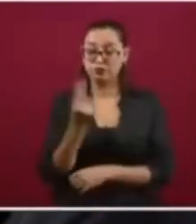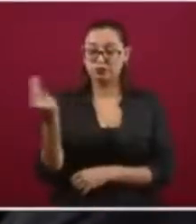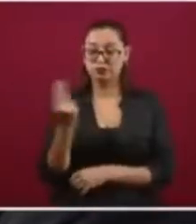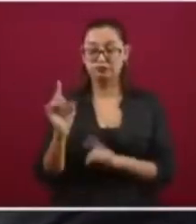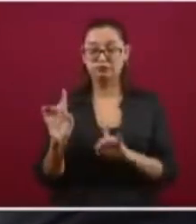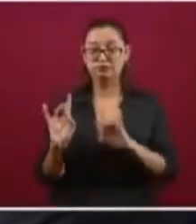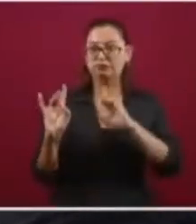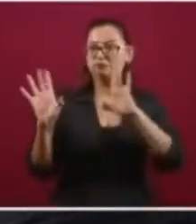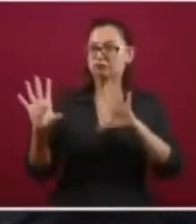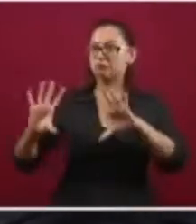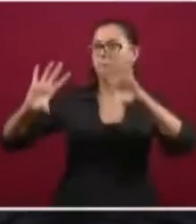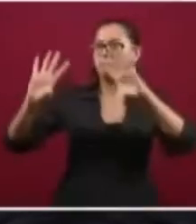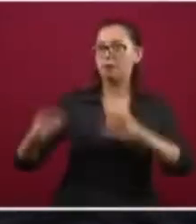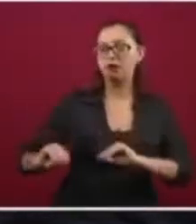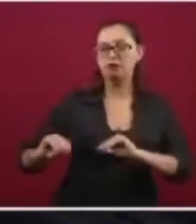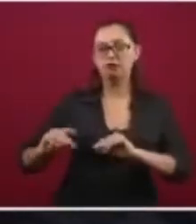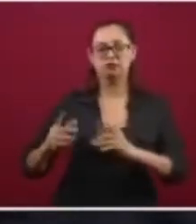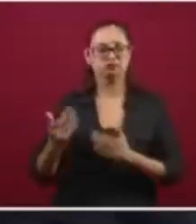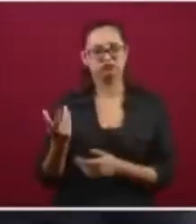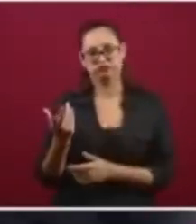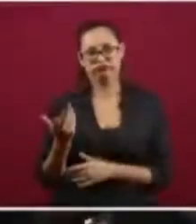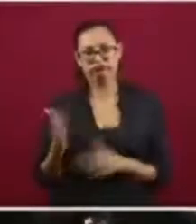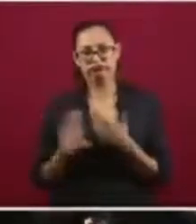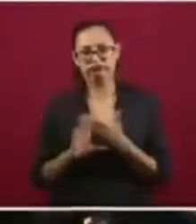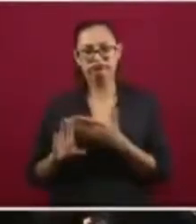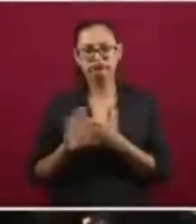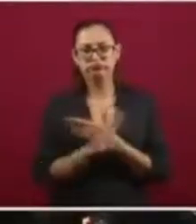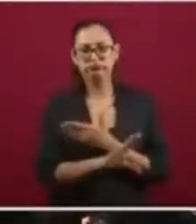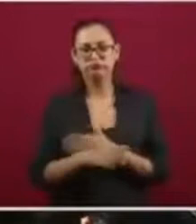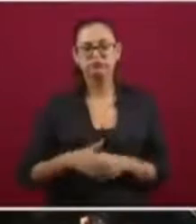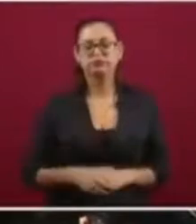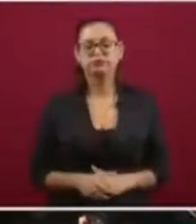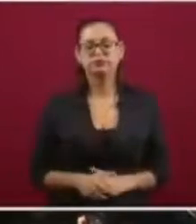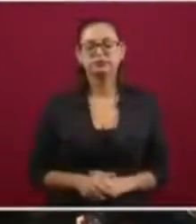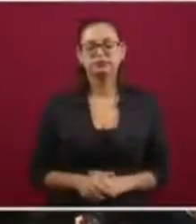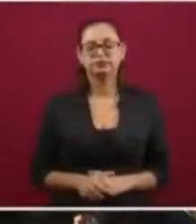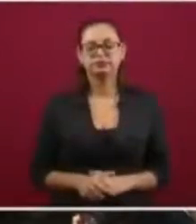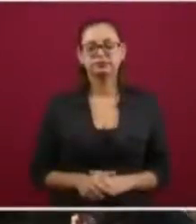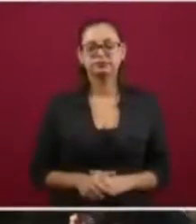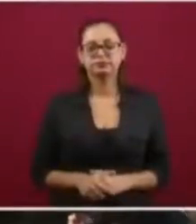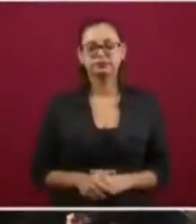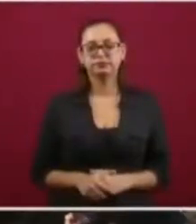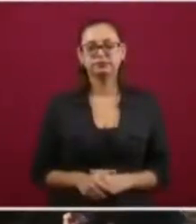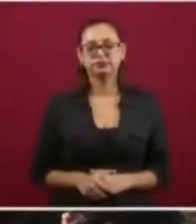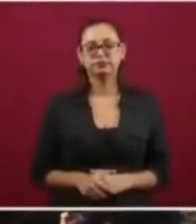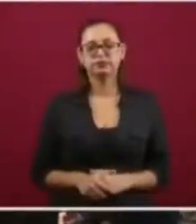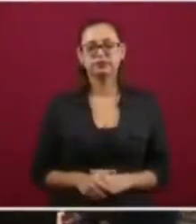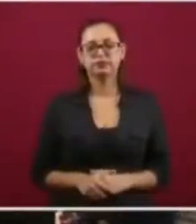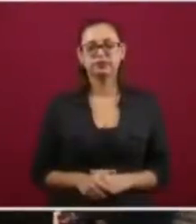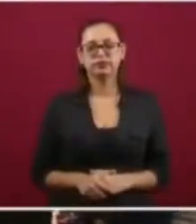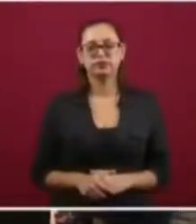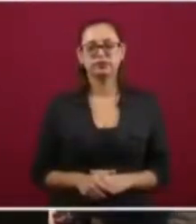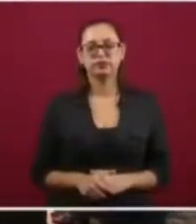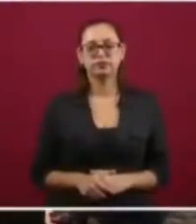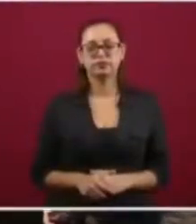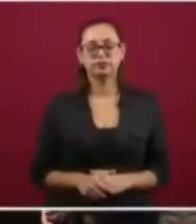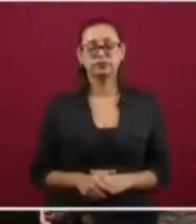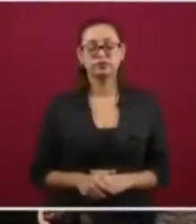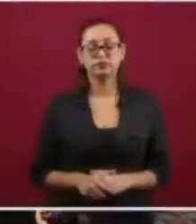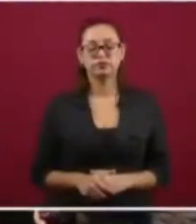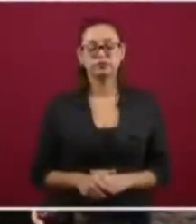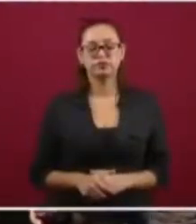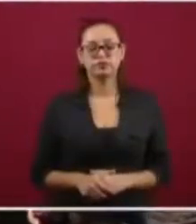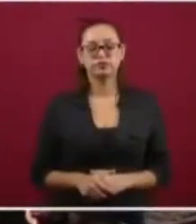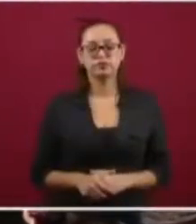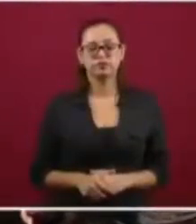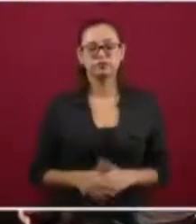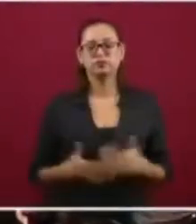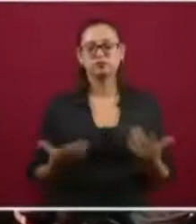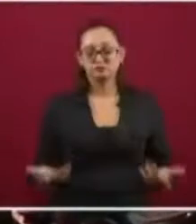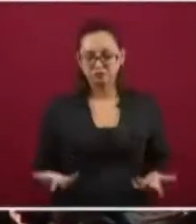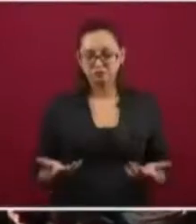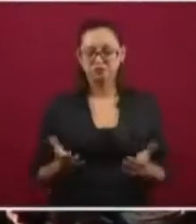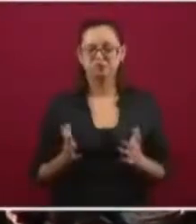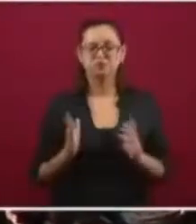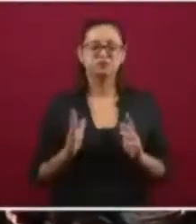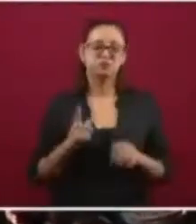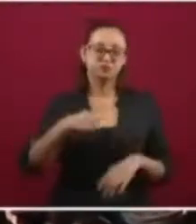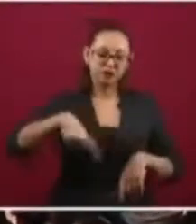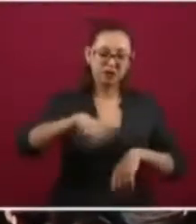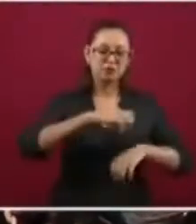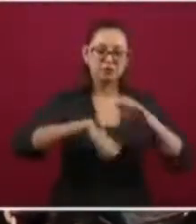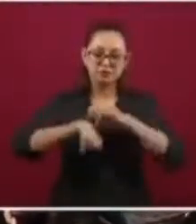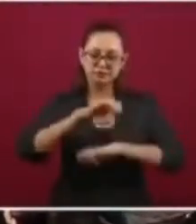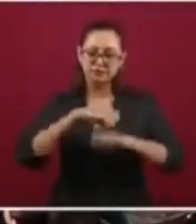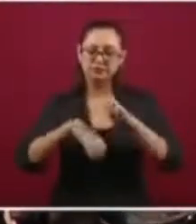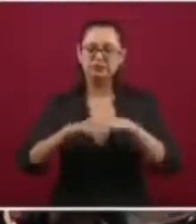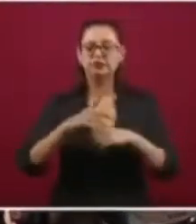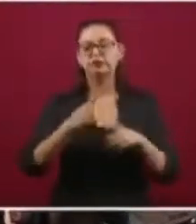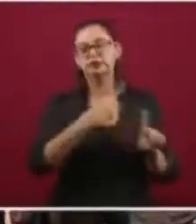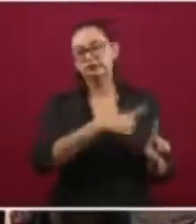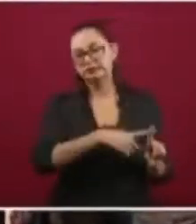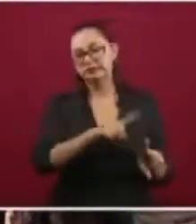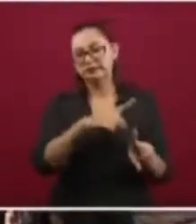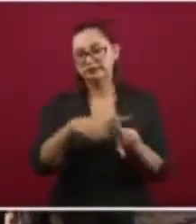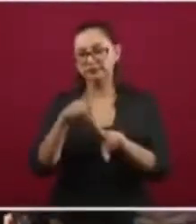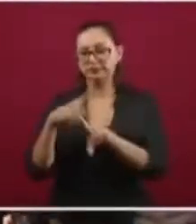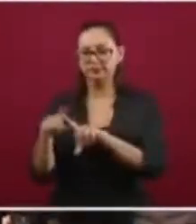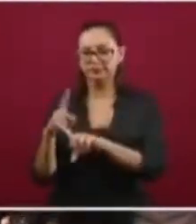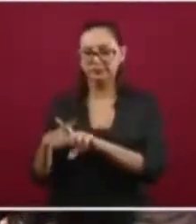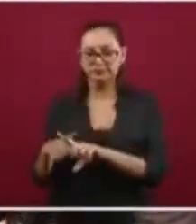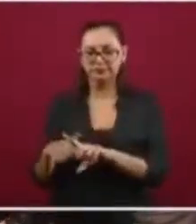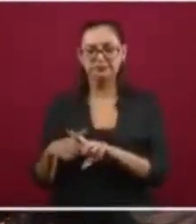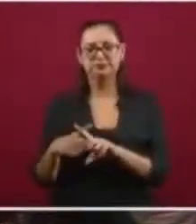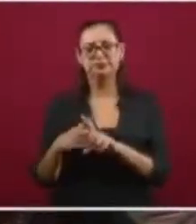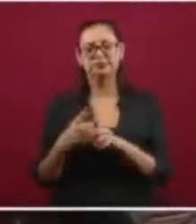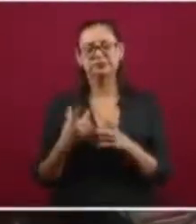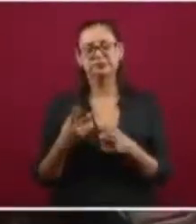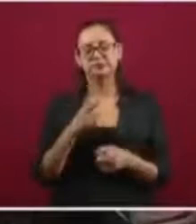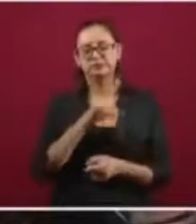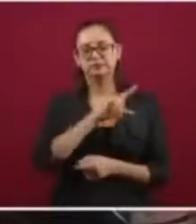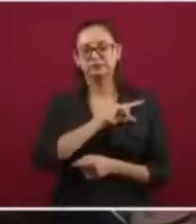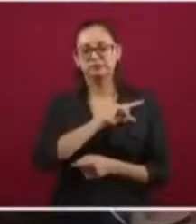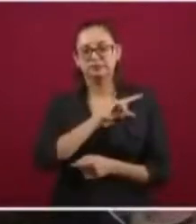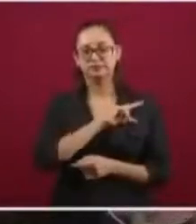Pero, bueno, en todo esto nos están ayudando, están participando integrantes del sector